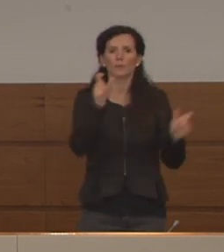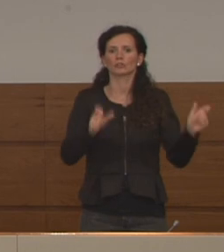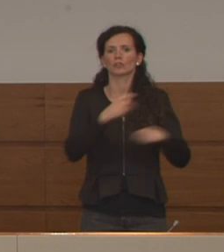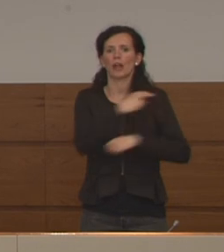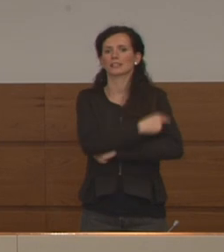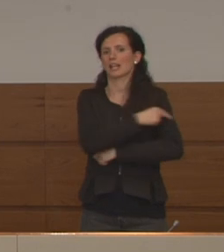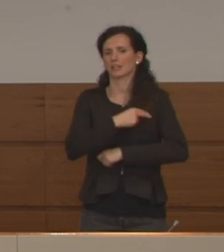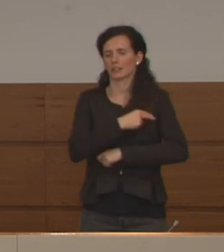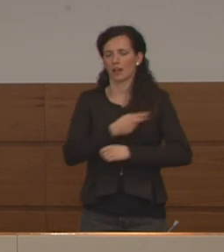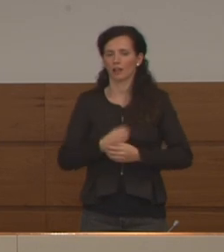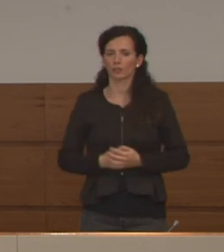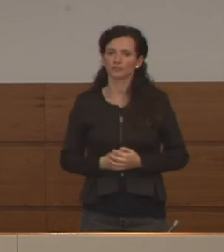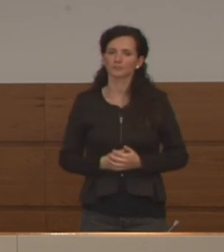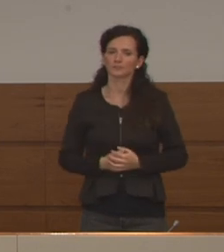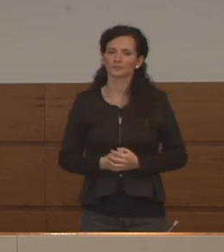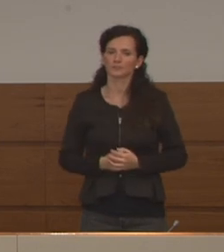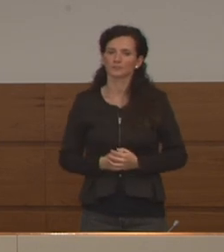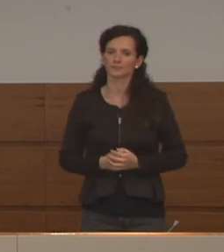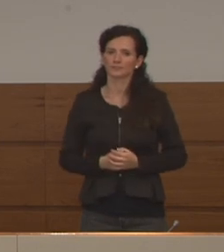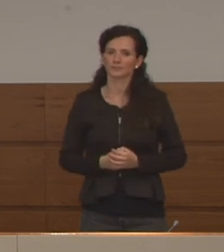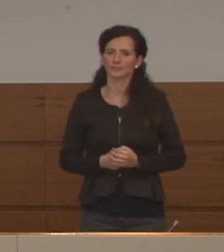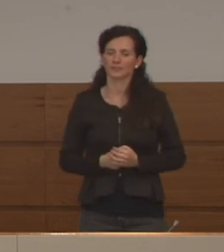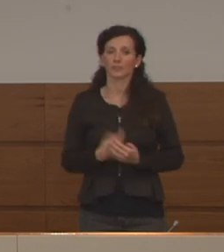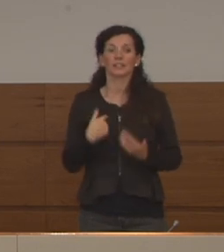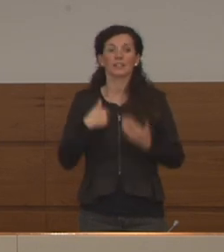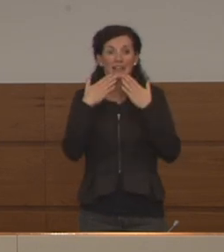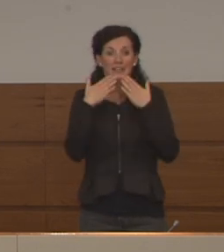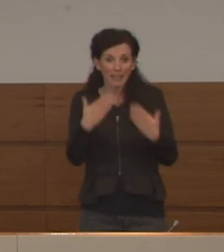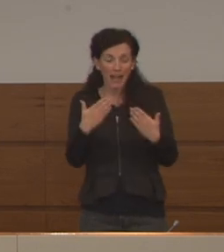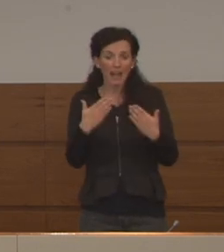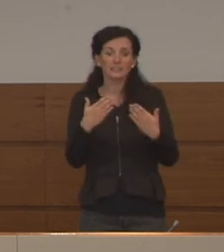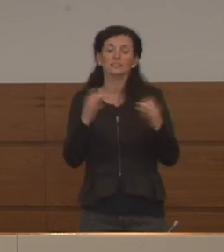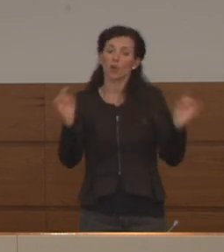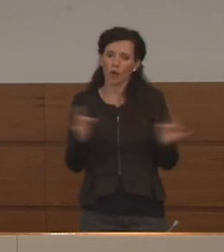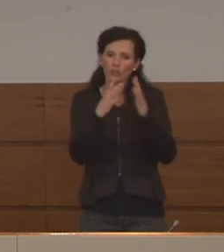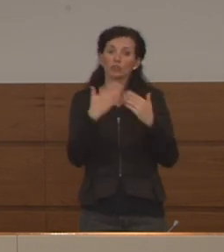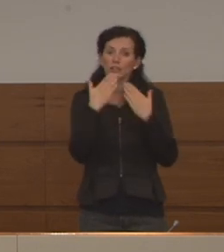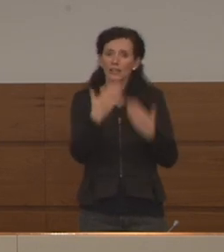Voglio anche ringraziare coloro i quali sono rientrati oggi. Ieri sono rientrati